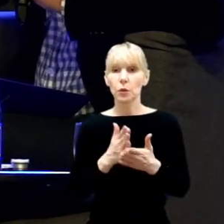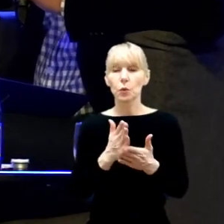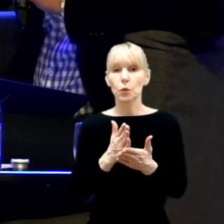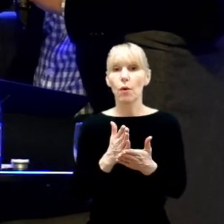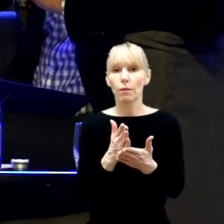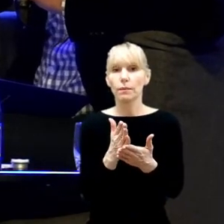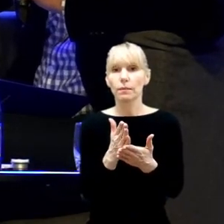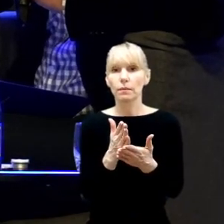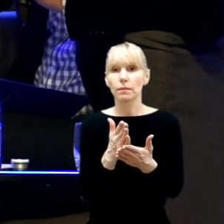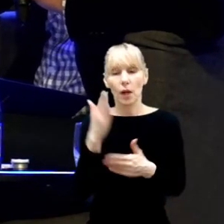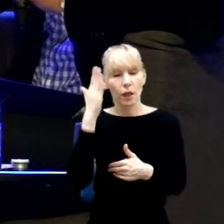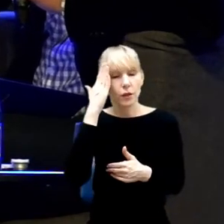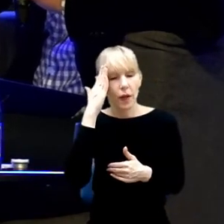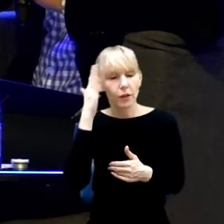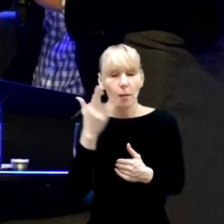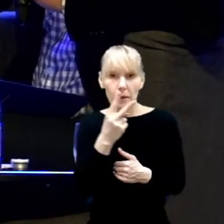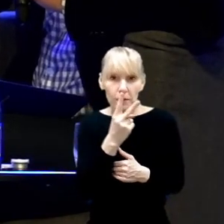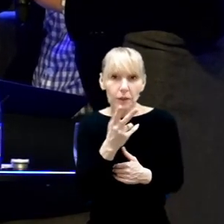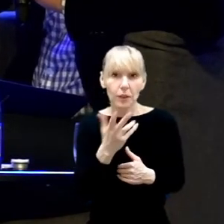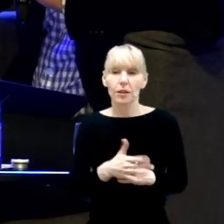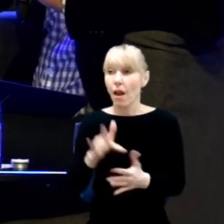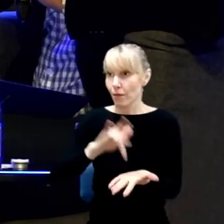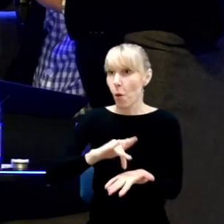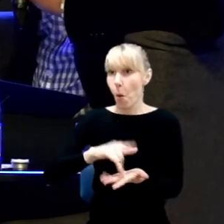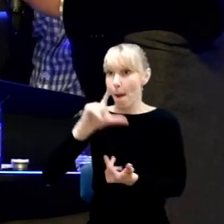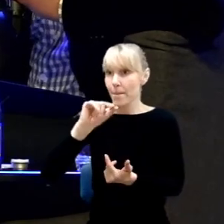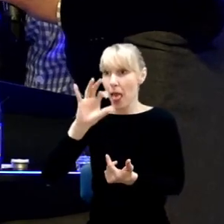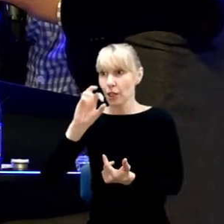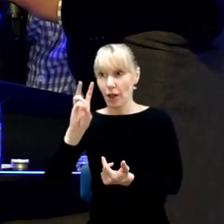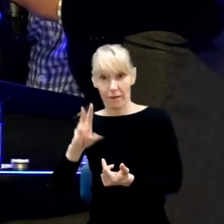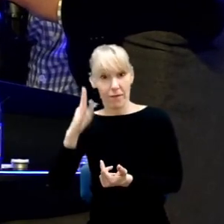wiem już, że jest, ale myśmy policzyli tam tak chyba